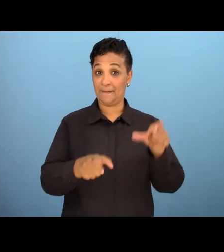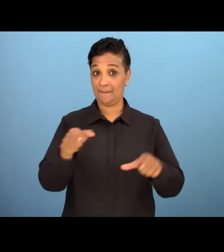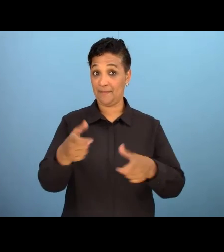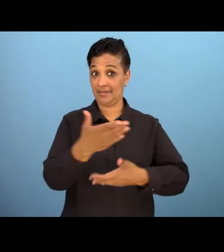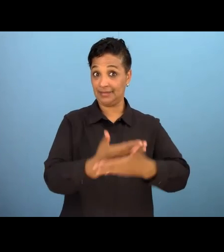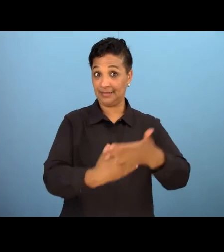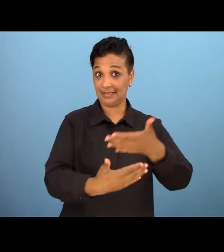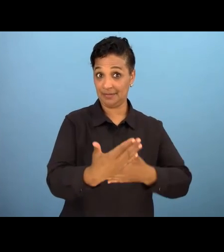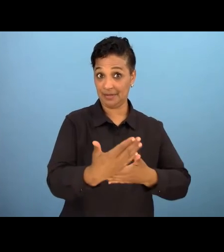discapacidad. Fue genial ser un investigador de las personas con discapacidad como persona